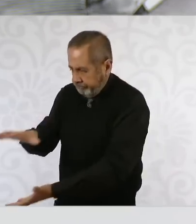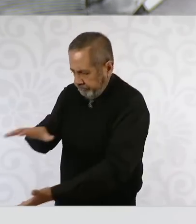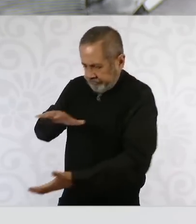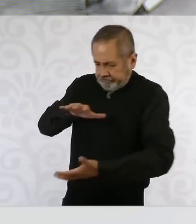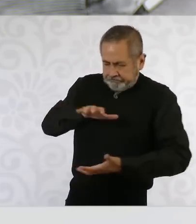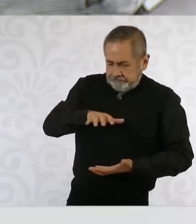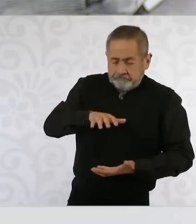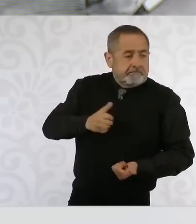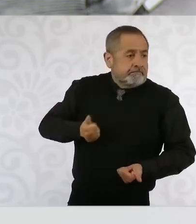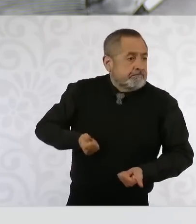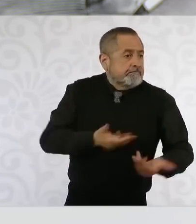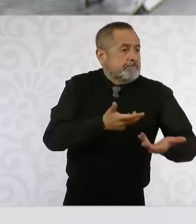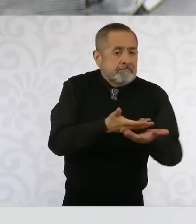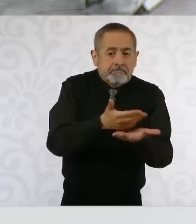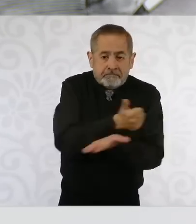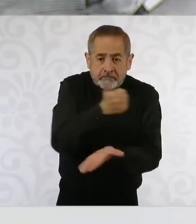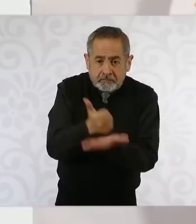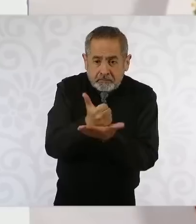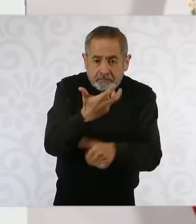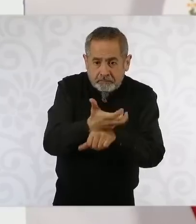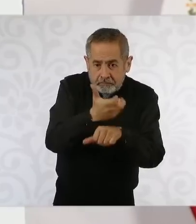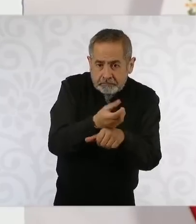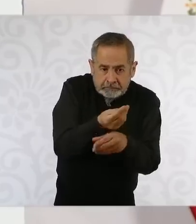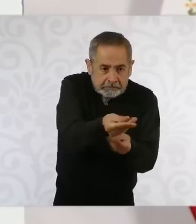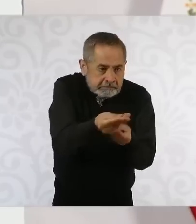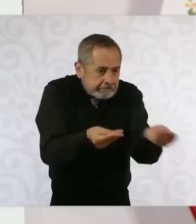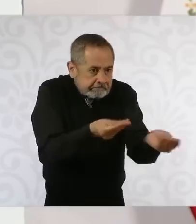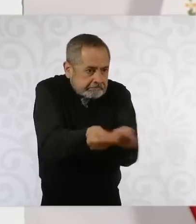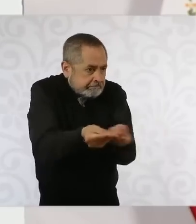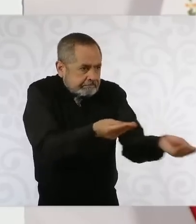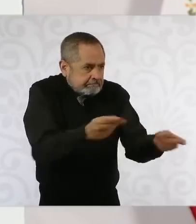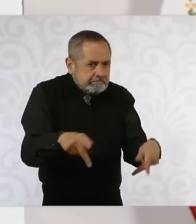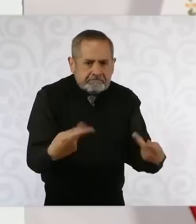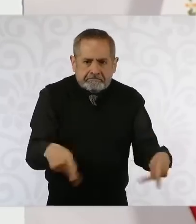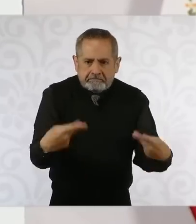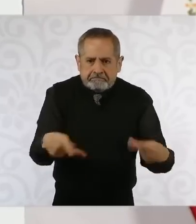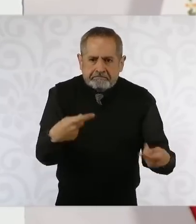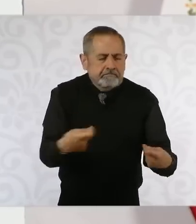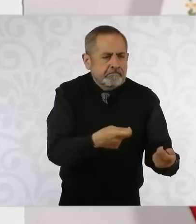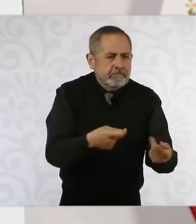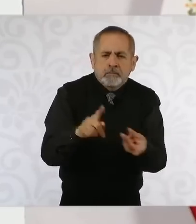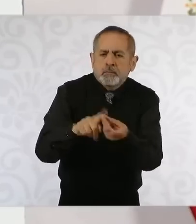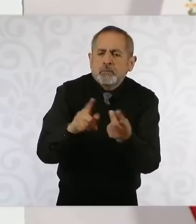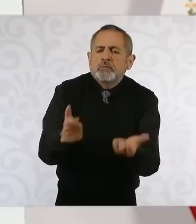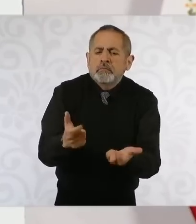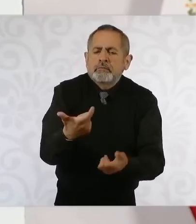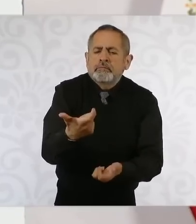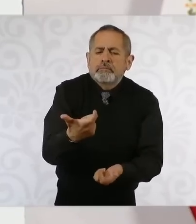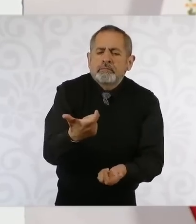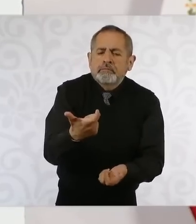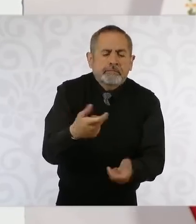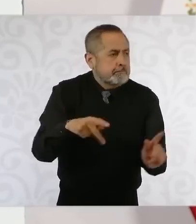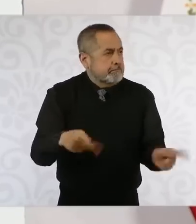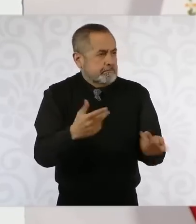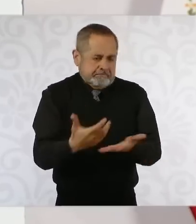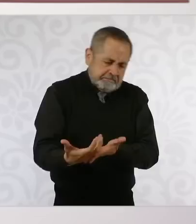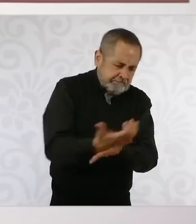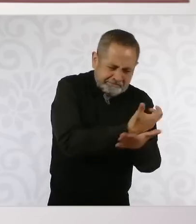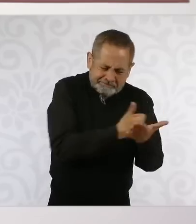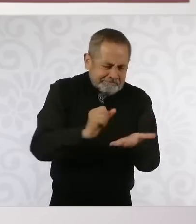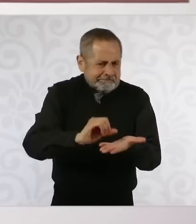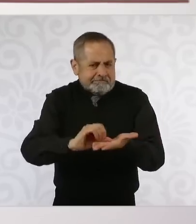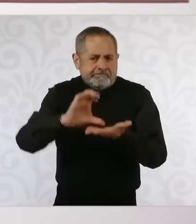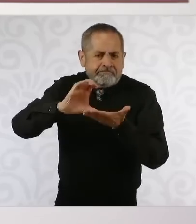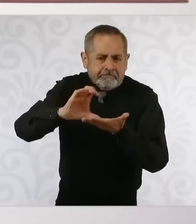en las ciudades de Estados Unidos Dónde va el dinero de la venta de ese fentanilo en Estados